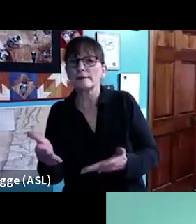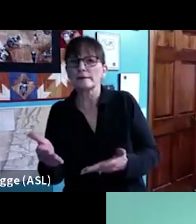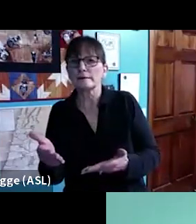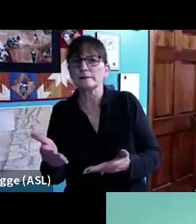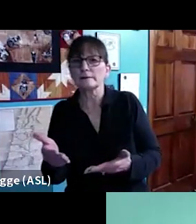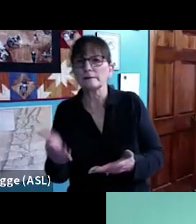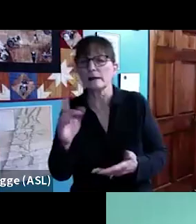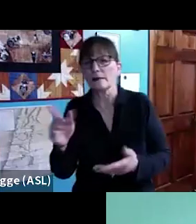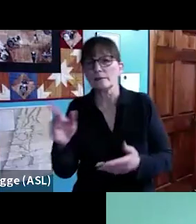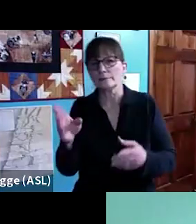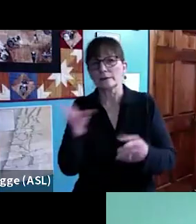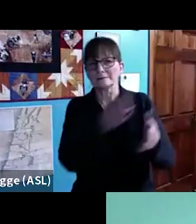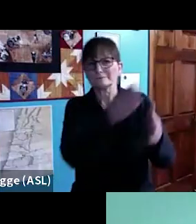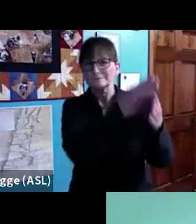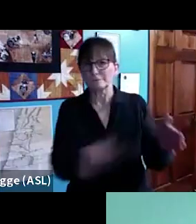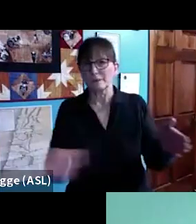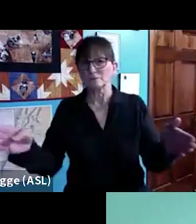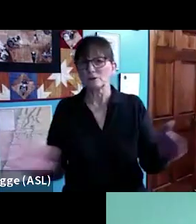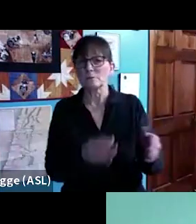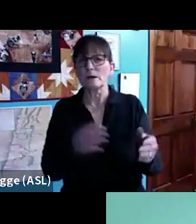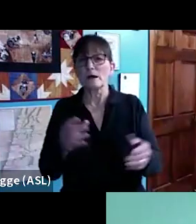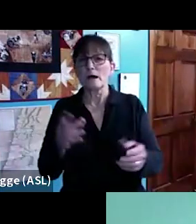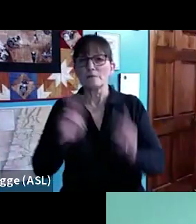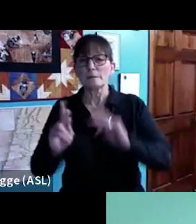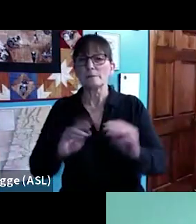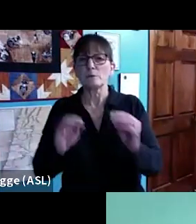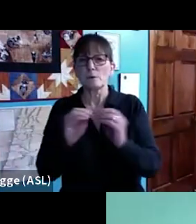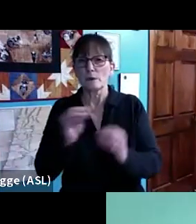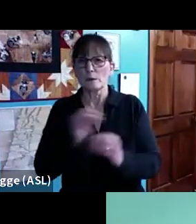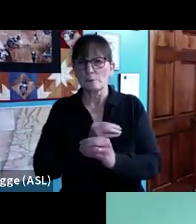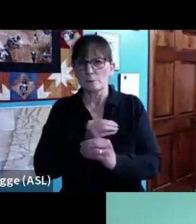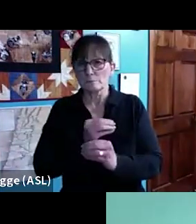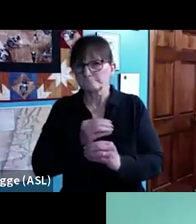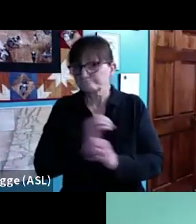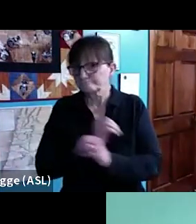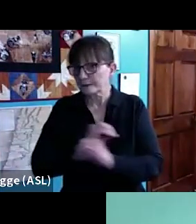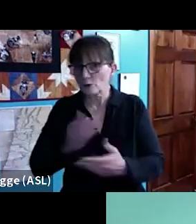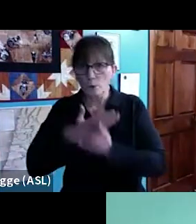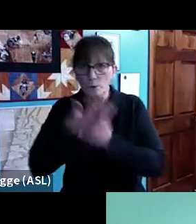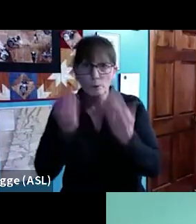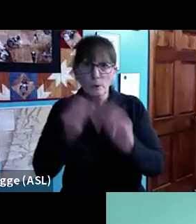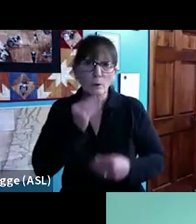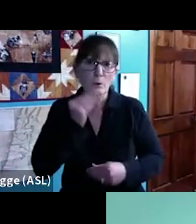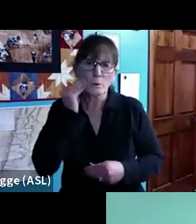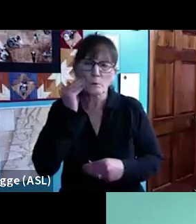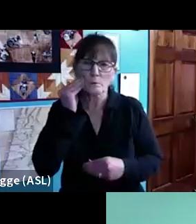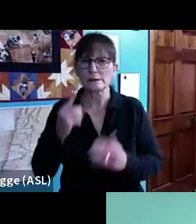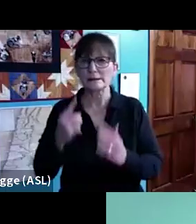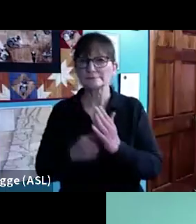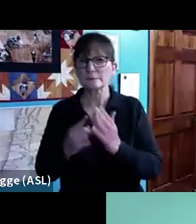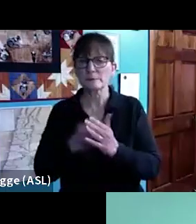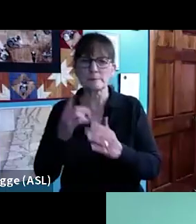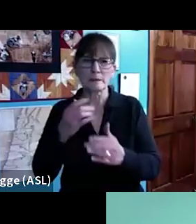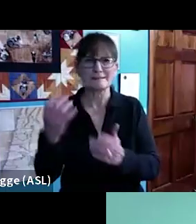si es un informe de resumen médico, puedes... Si es un informe de resumen médico, me recomendaron ponerlo como